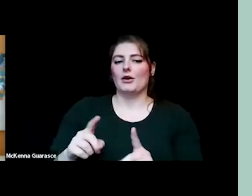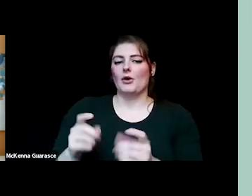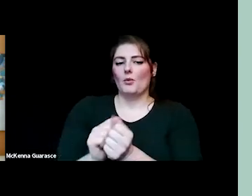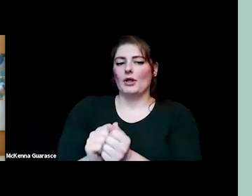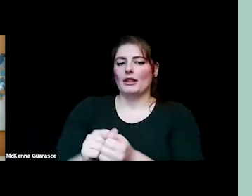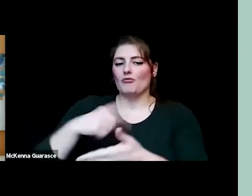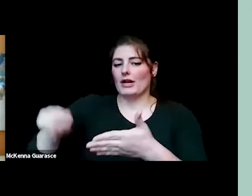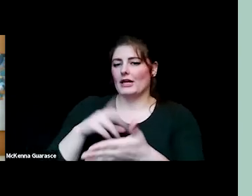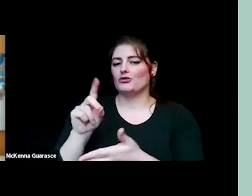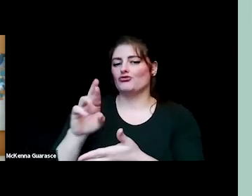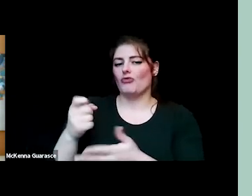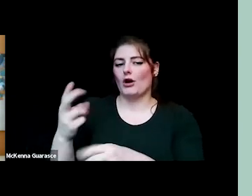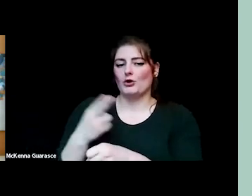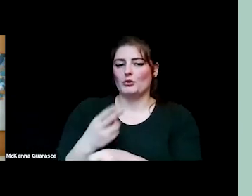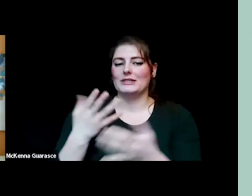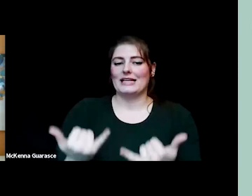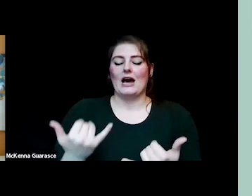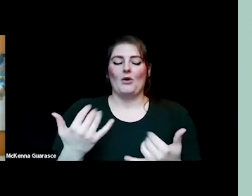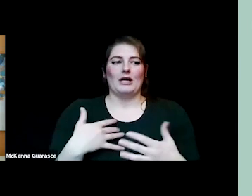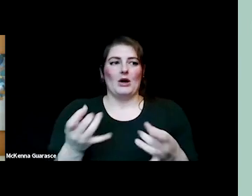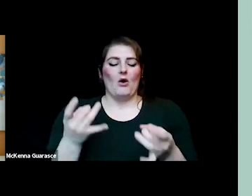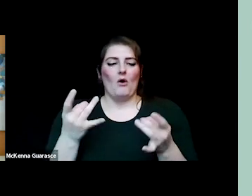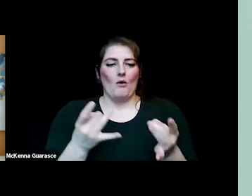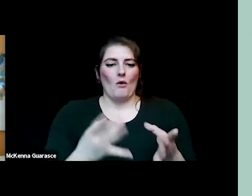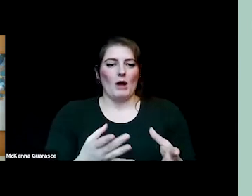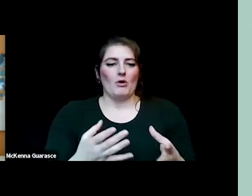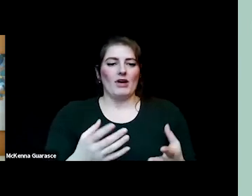Este ambiente creó un efecto disuasorio en enfoques alternativos que apoyaban